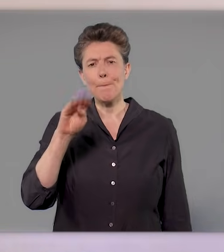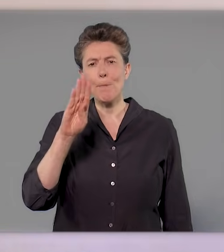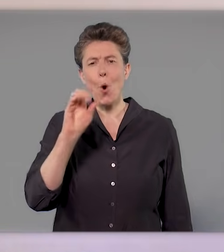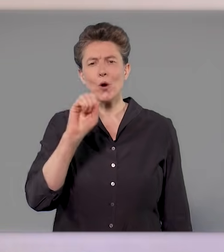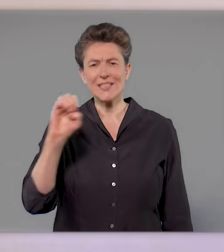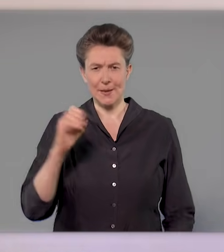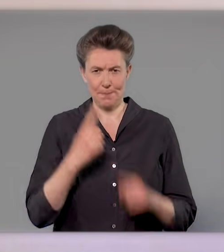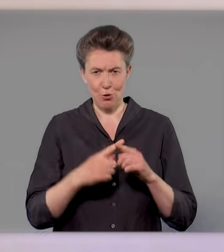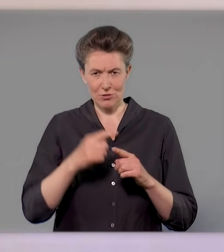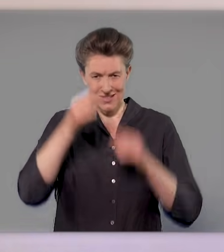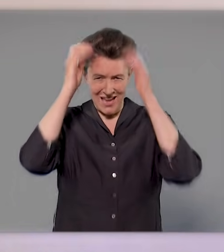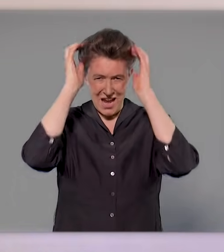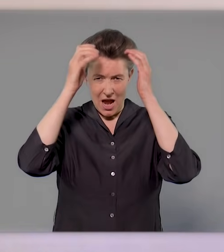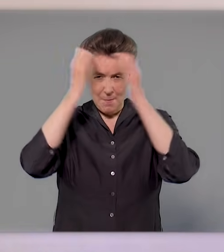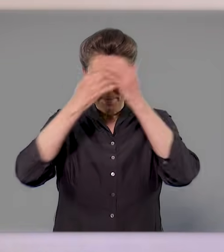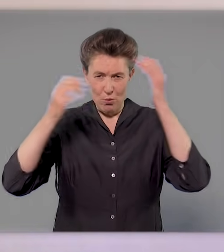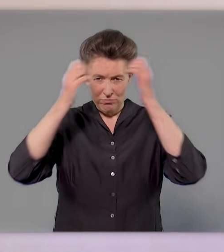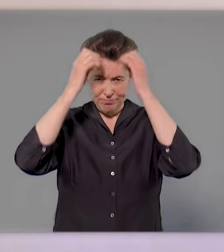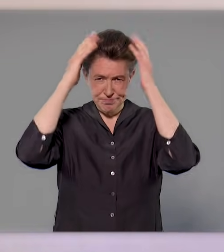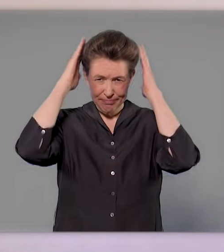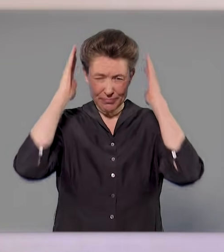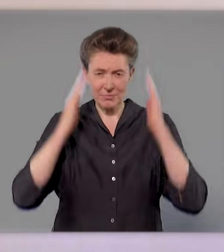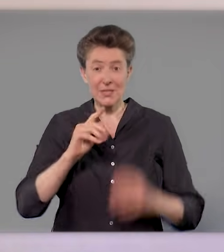Damit ist ein Tod an Covid-19 in dieser Altersklasse